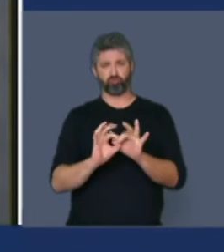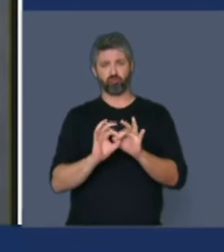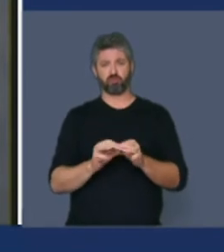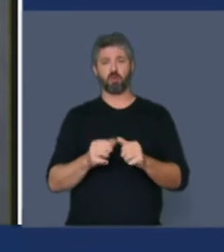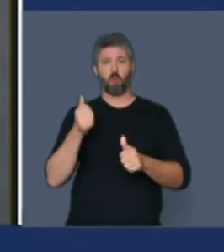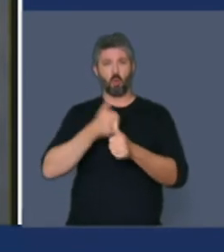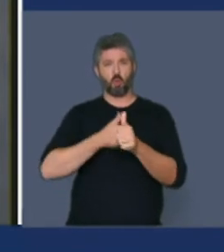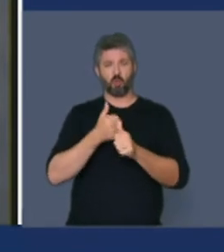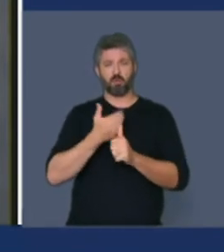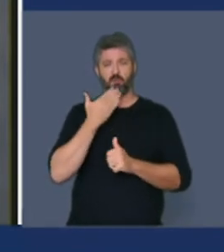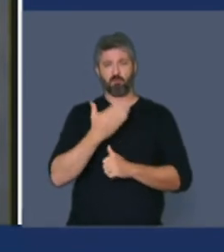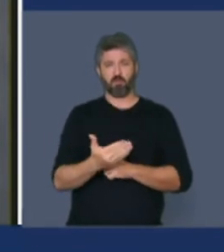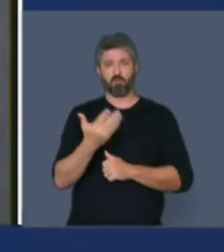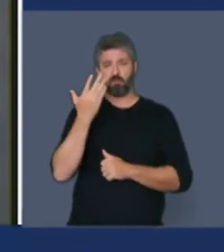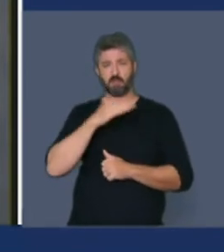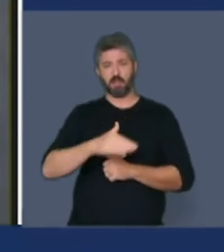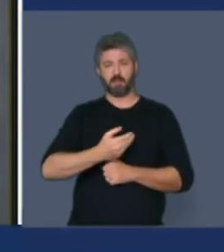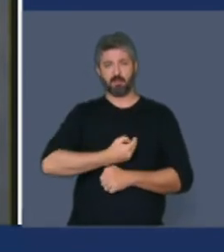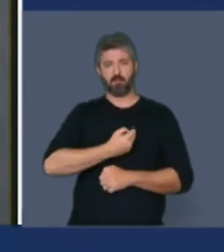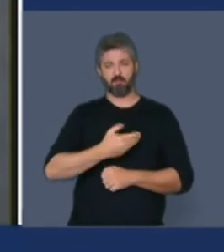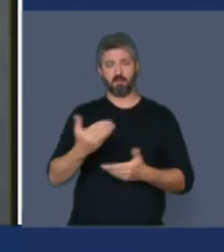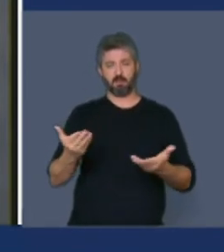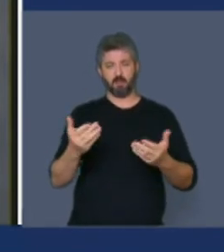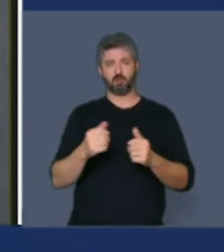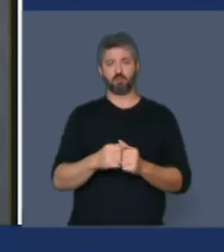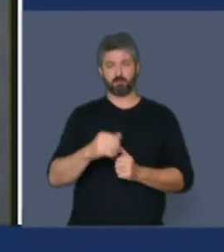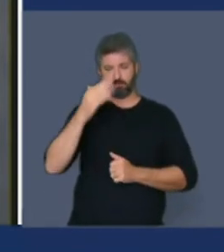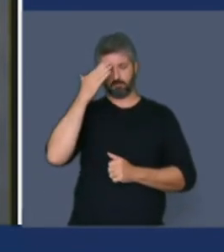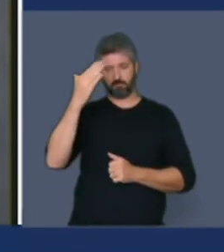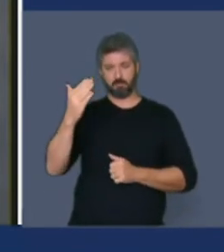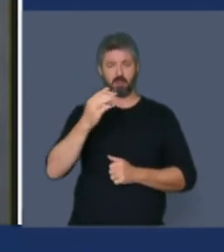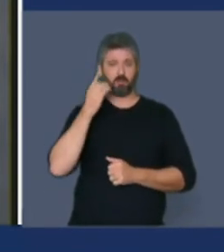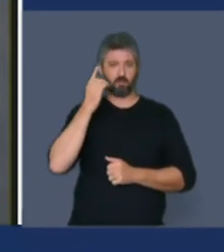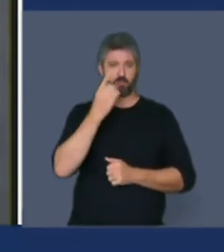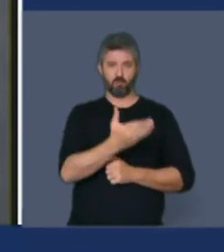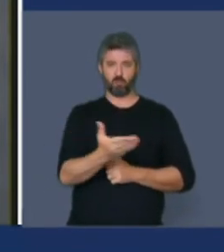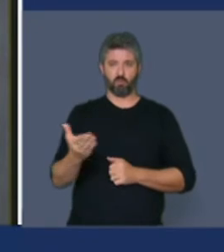MAIS DIGNIDADE NA VIDA HUMANA. ERA ISSO, SENHORES DEPUTADOS. GOSTARIA DE TER O APOIO DESTA CASA E TAMBÉM QUE FOSSE